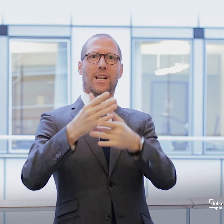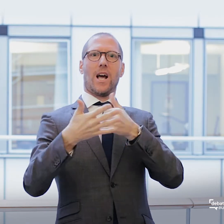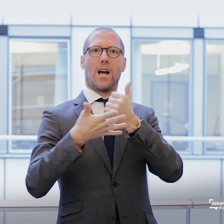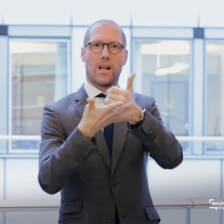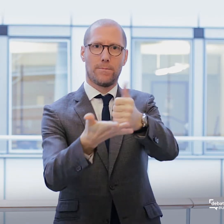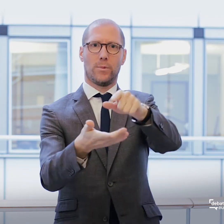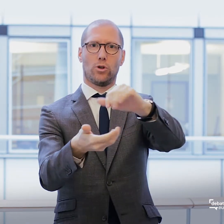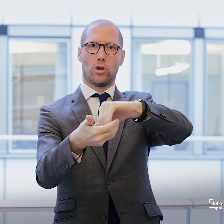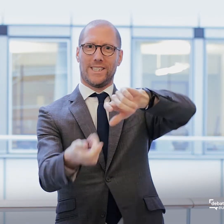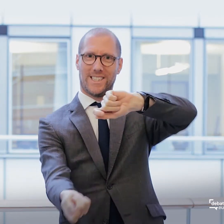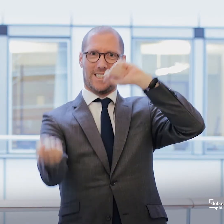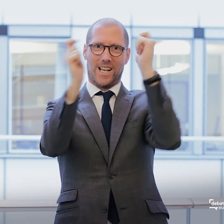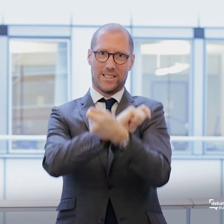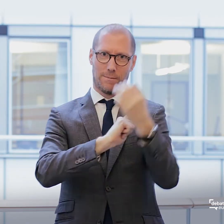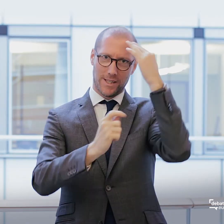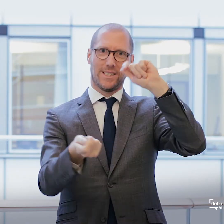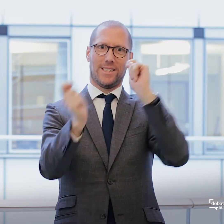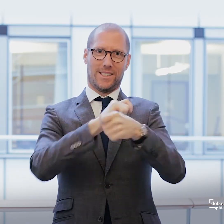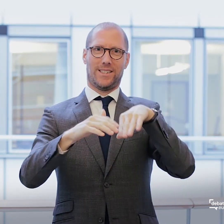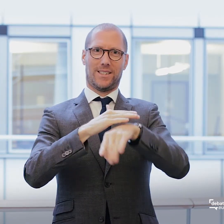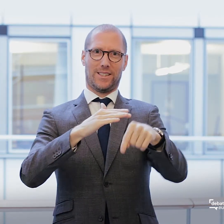und können in der Gesellschaft präsenter sein.